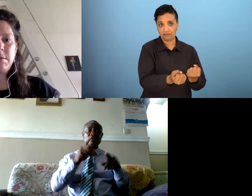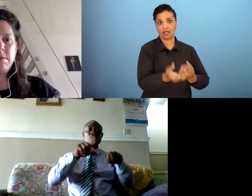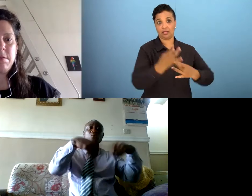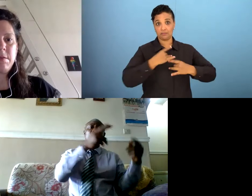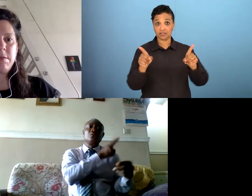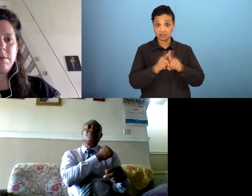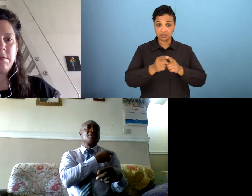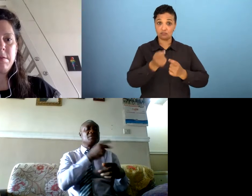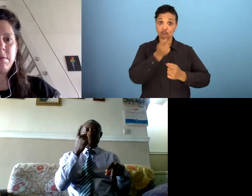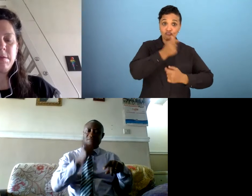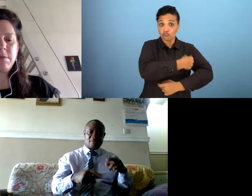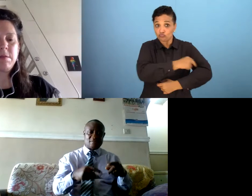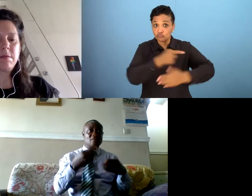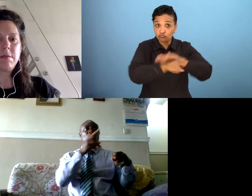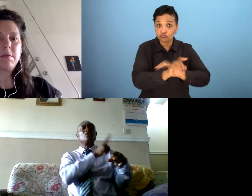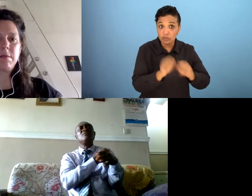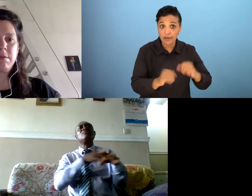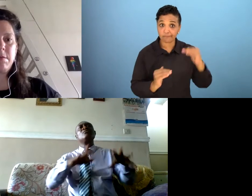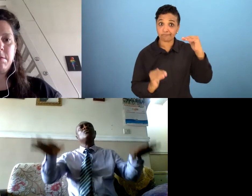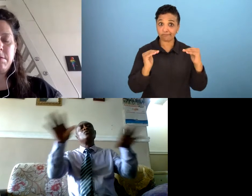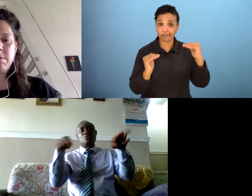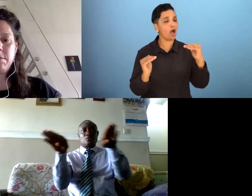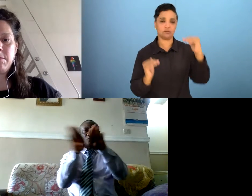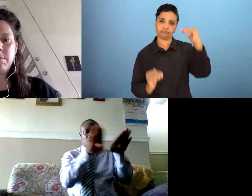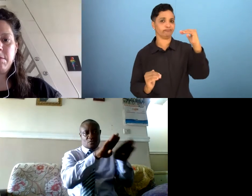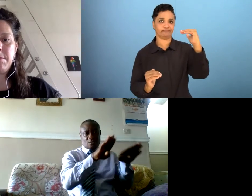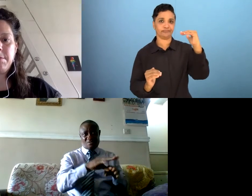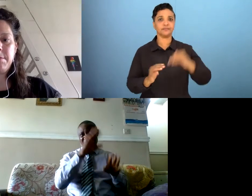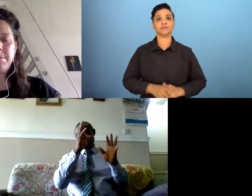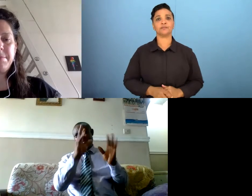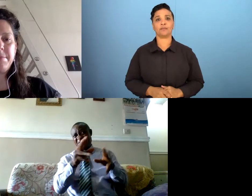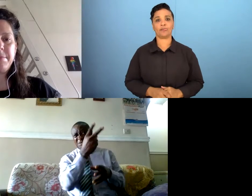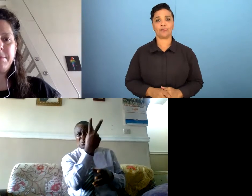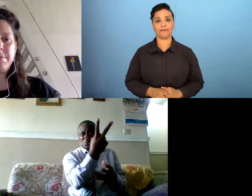como personas sin discapacidad.